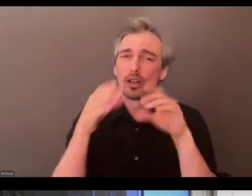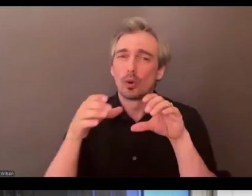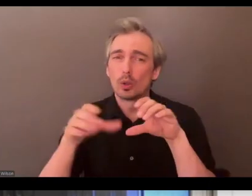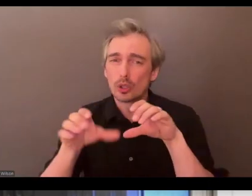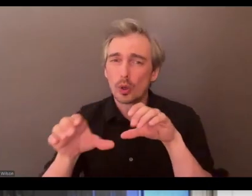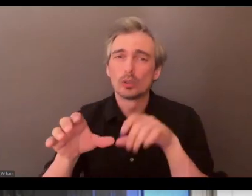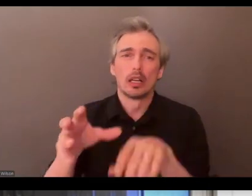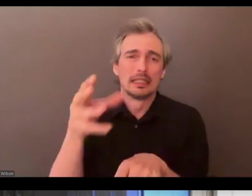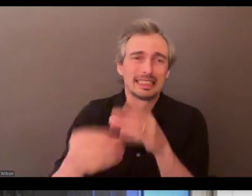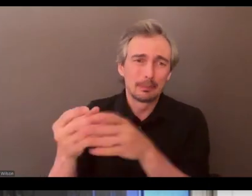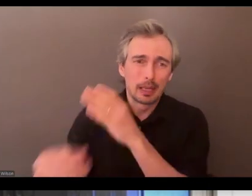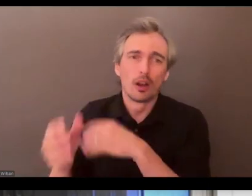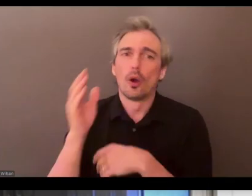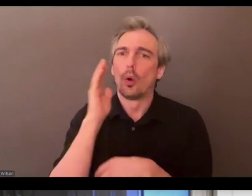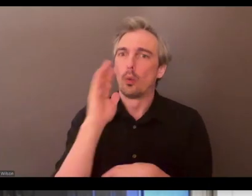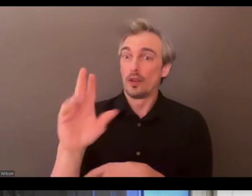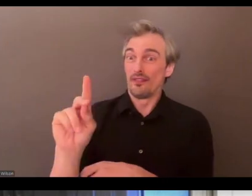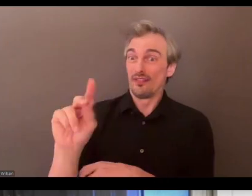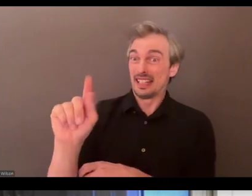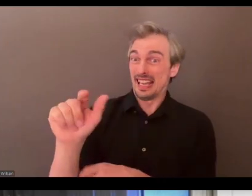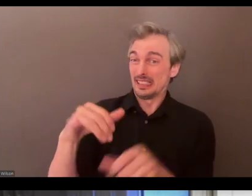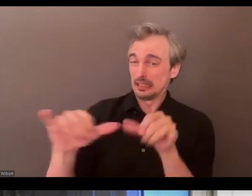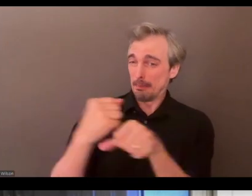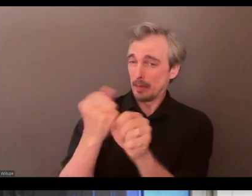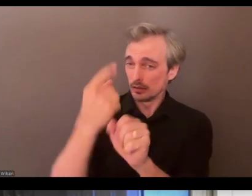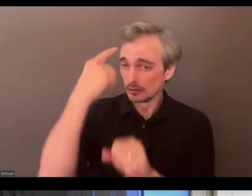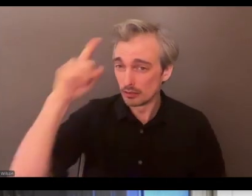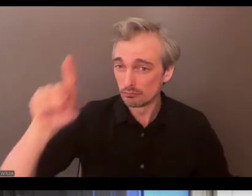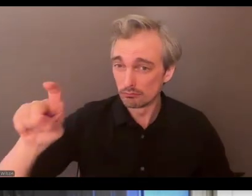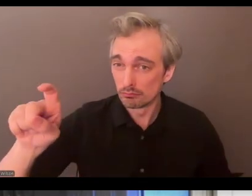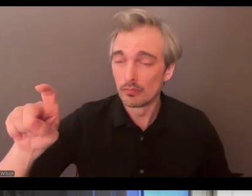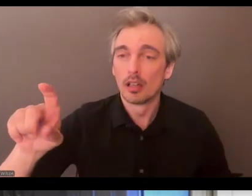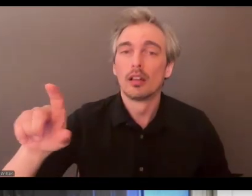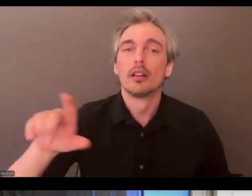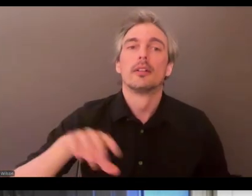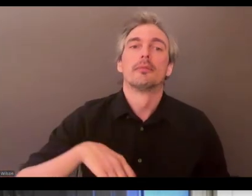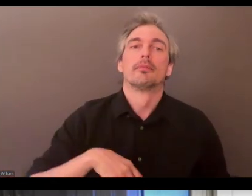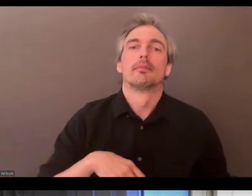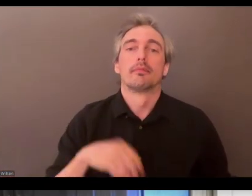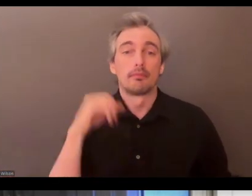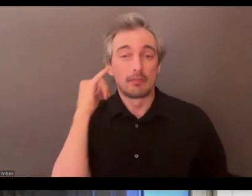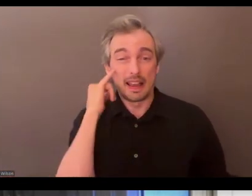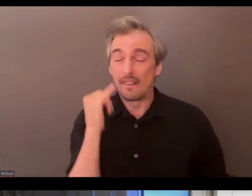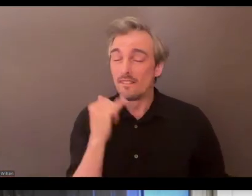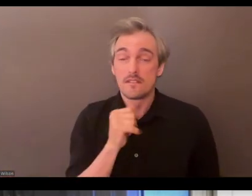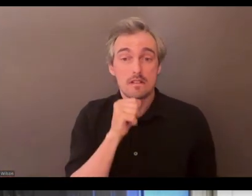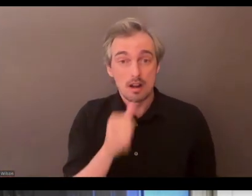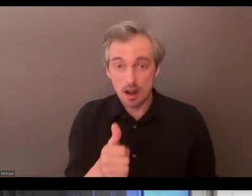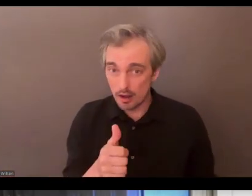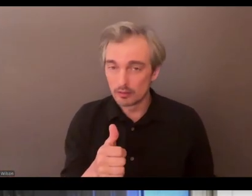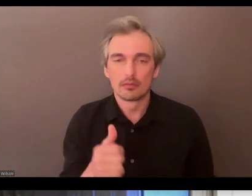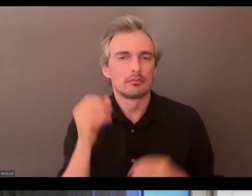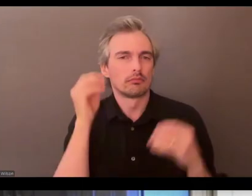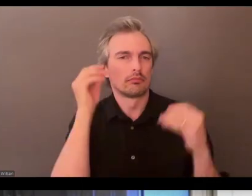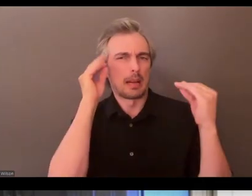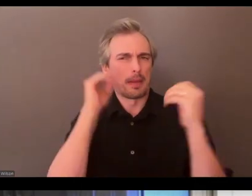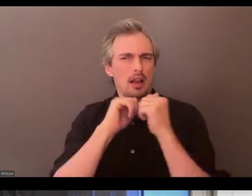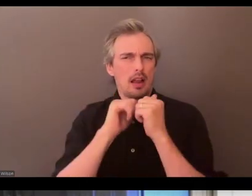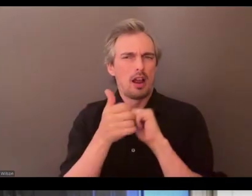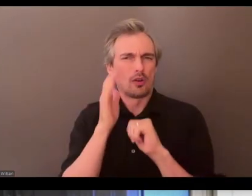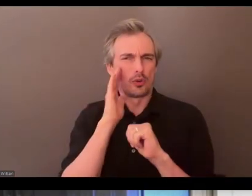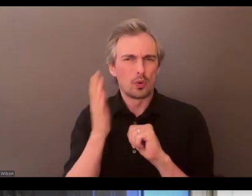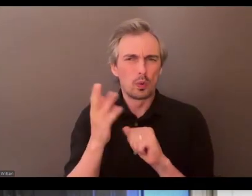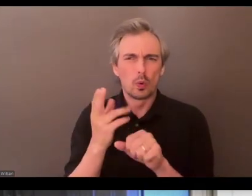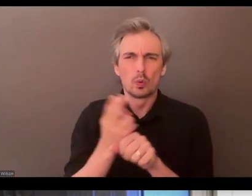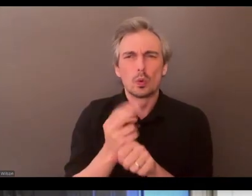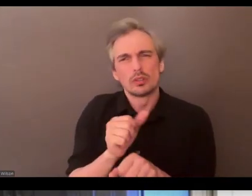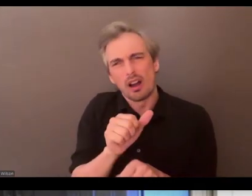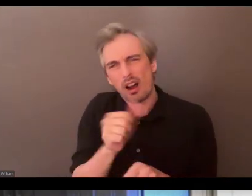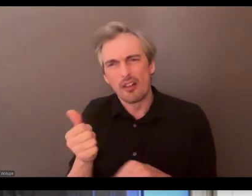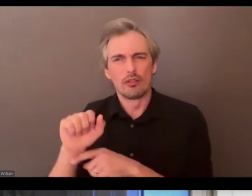もし理解できない場合は、色や視覚的な手がかり以外の要素を活用 してデ ータが理解できるようにする方法を考える必要があります。